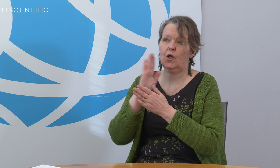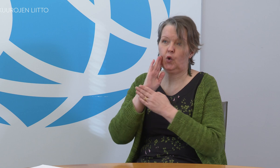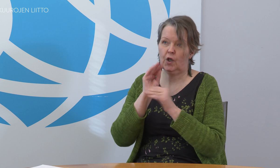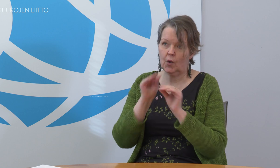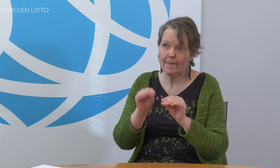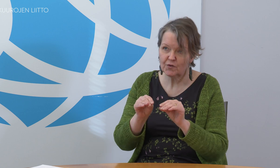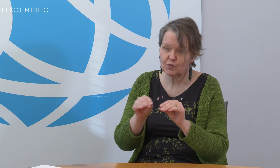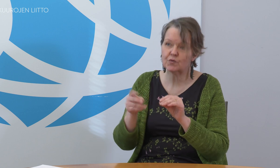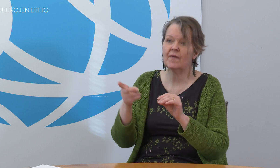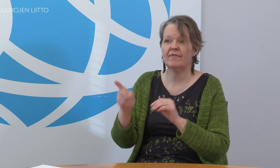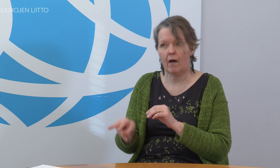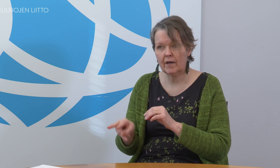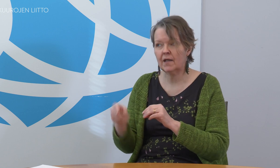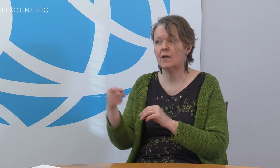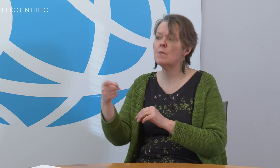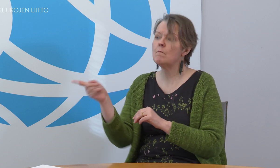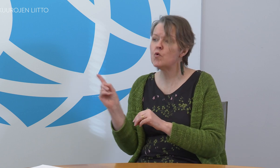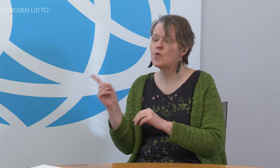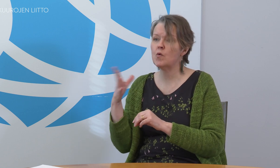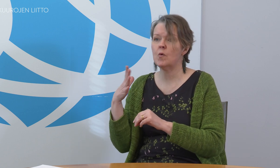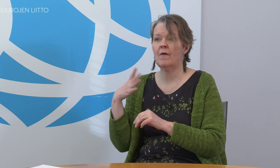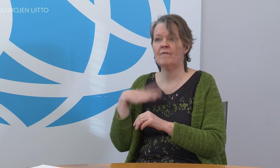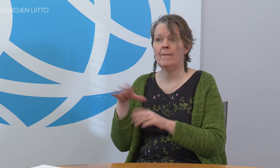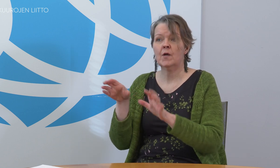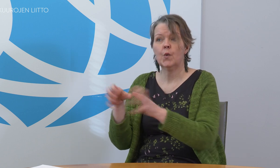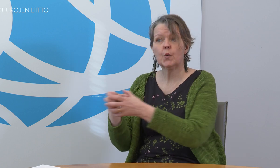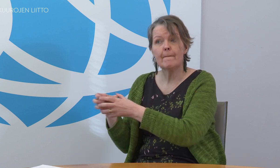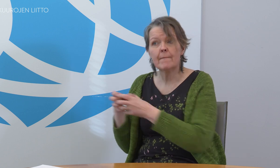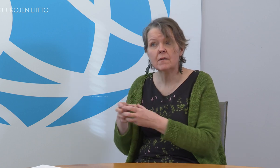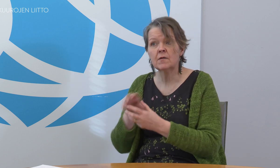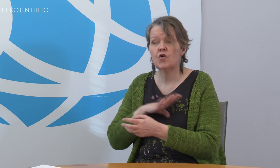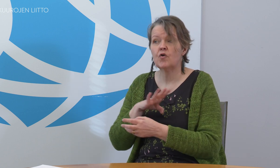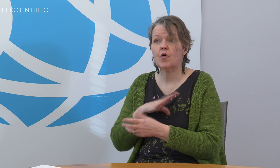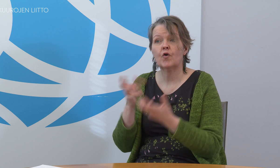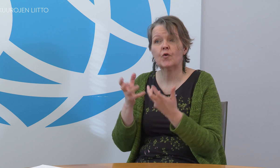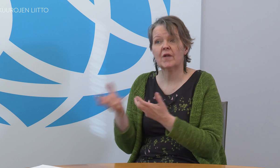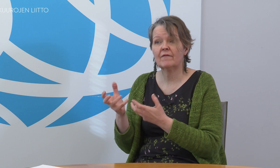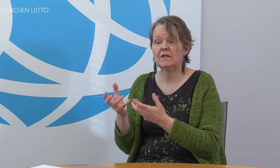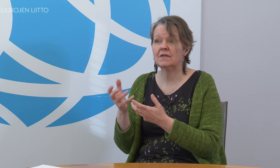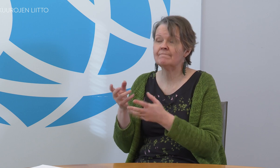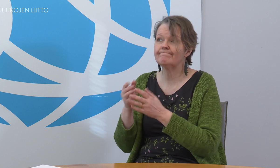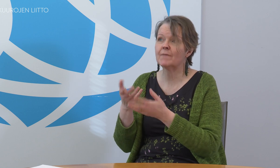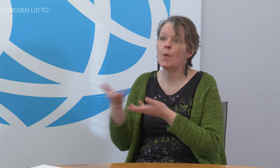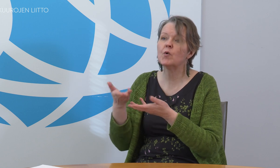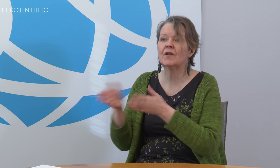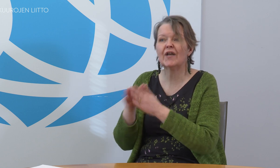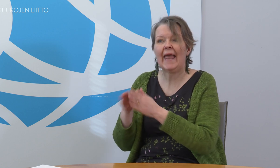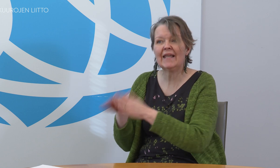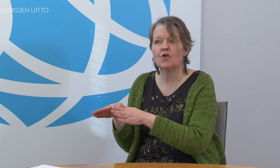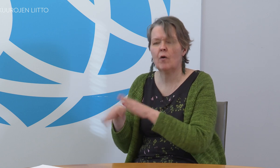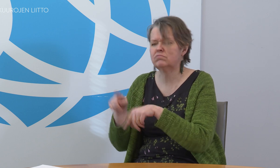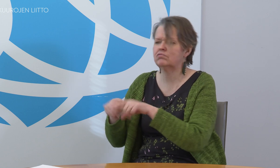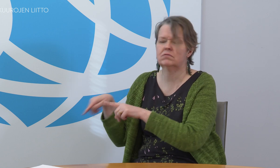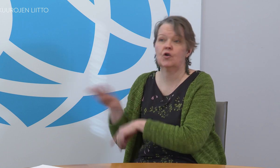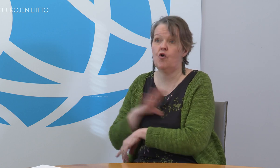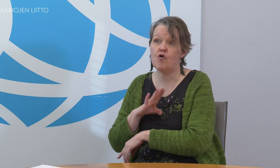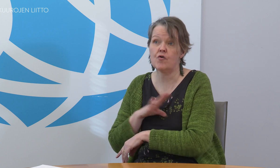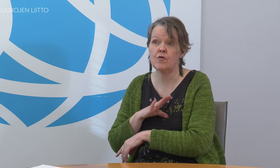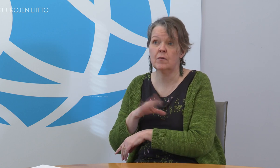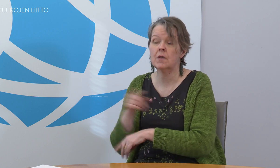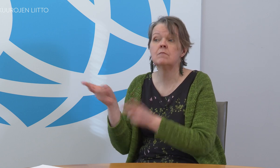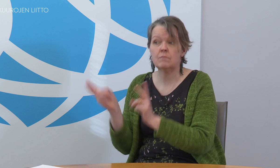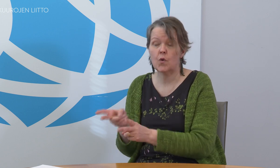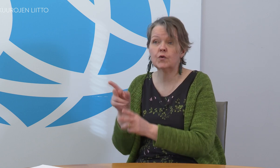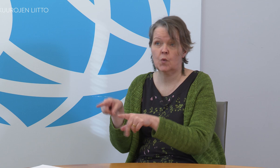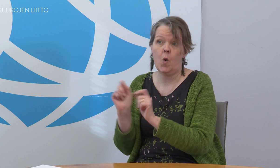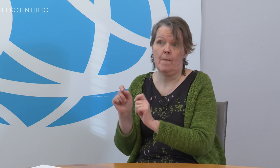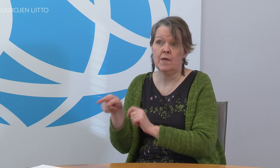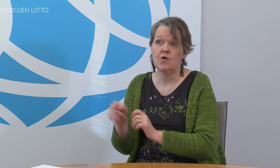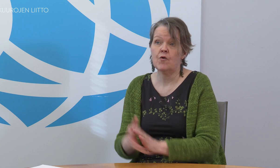Kuten viittomakielen kotiopetusta tai muiden vammaisryhmien tarvitsemia kommunikaatio-opetuksia.